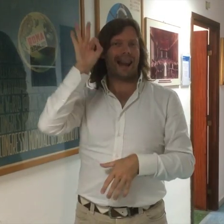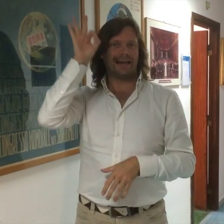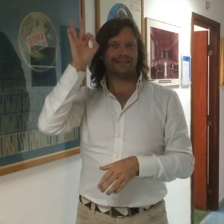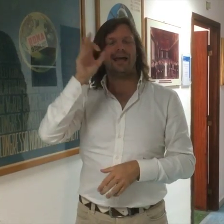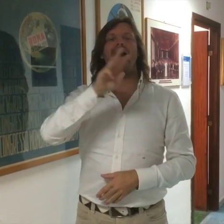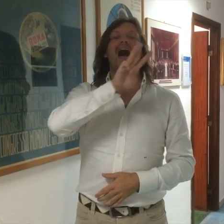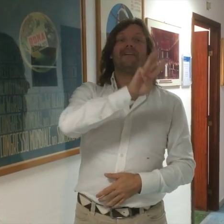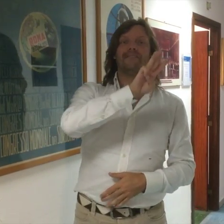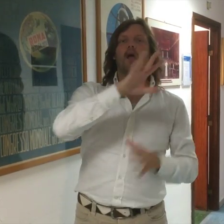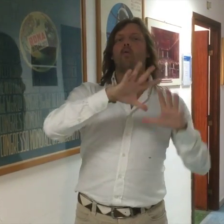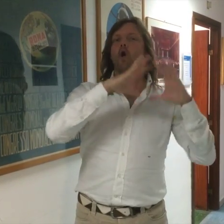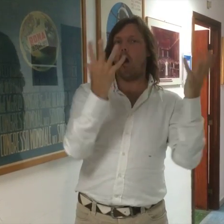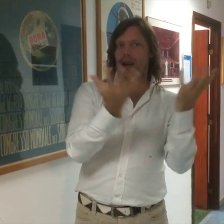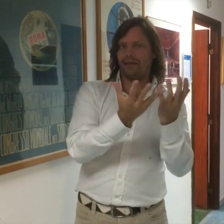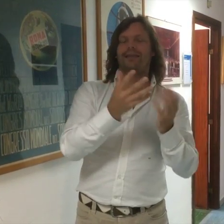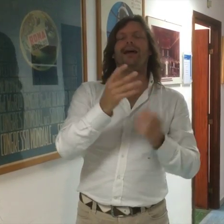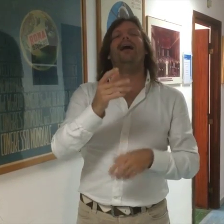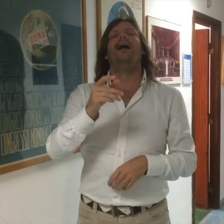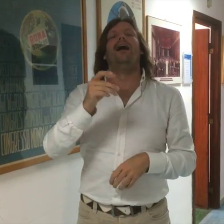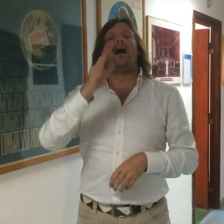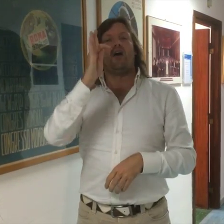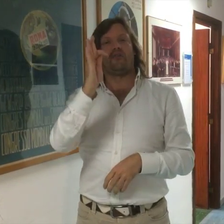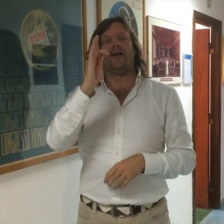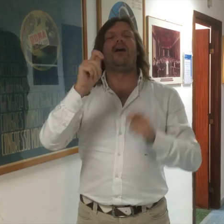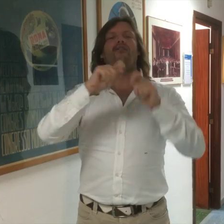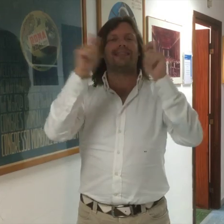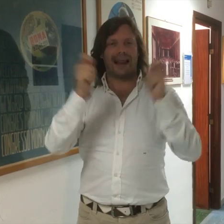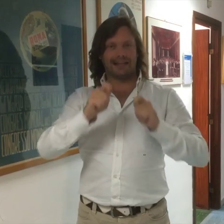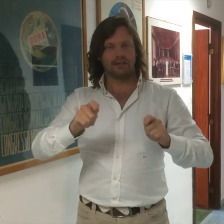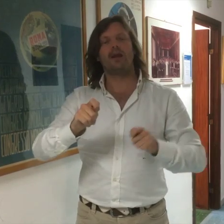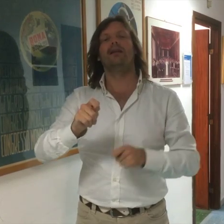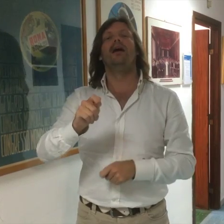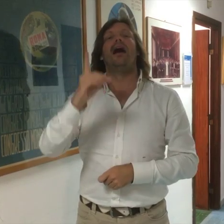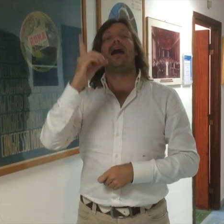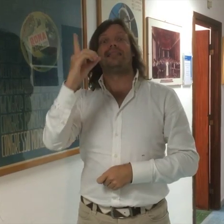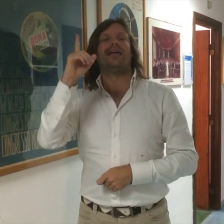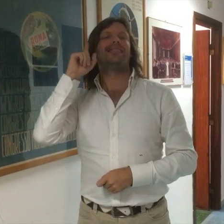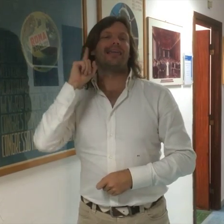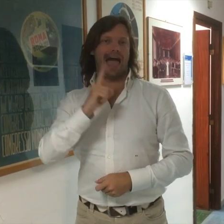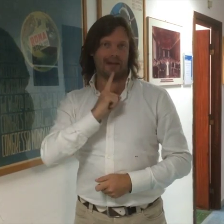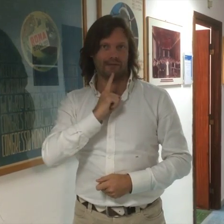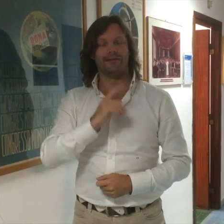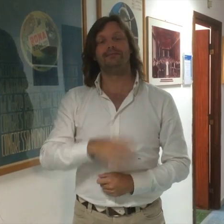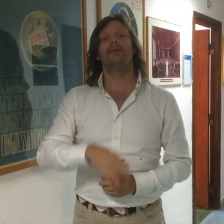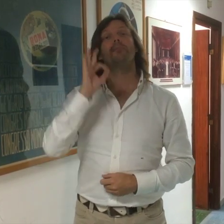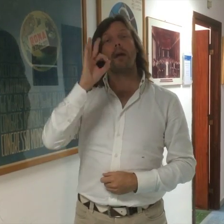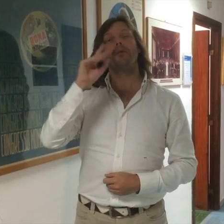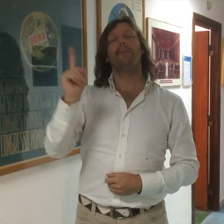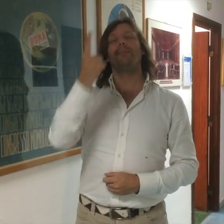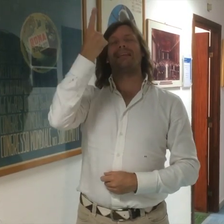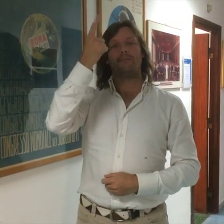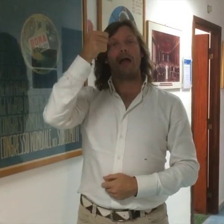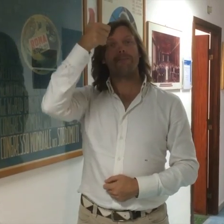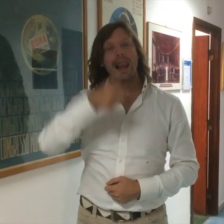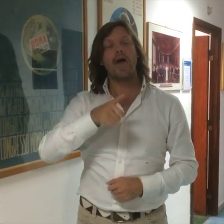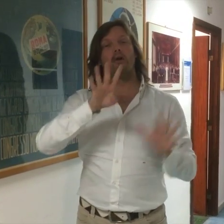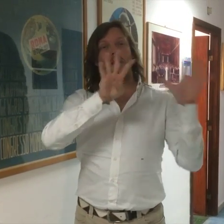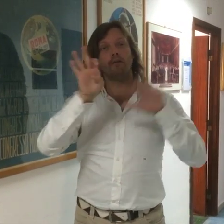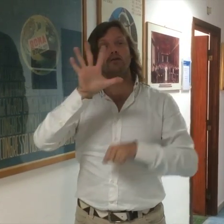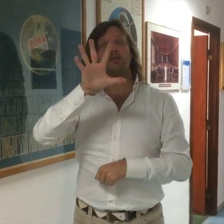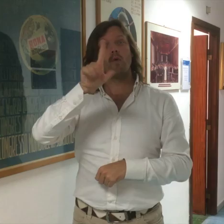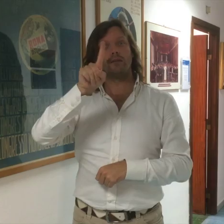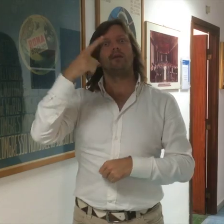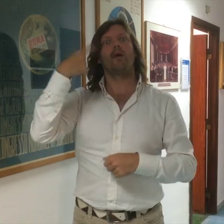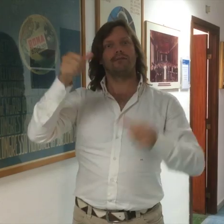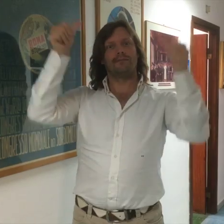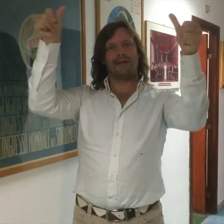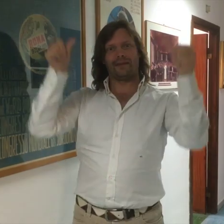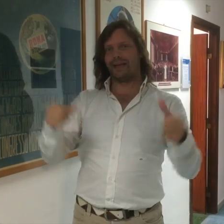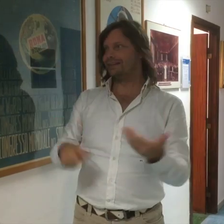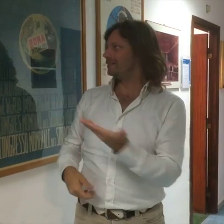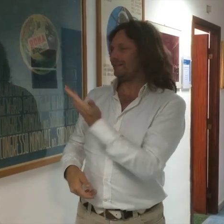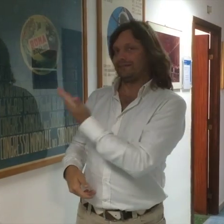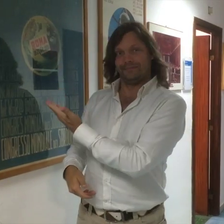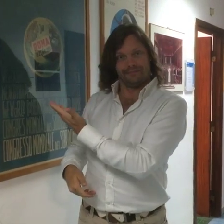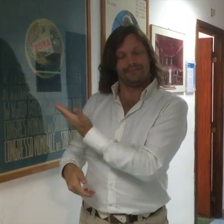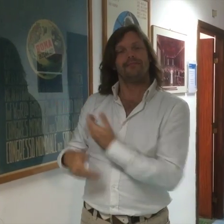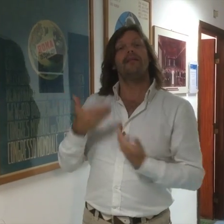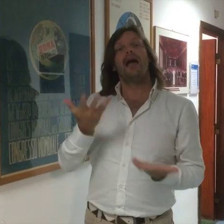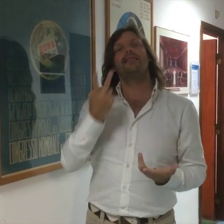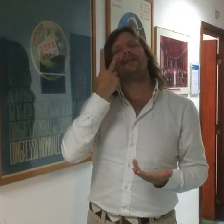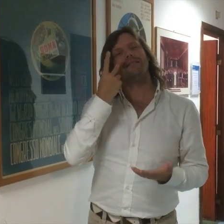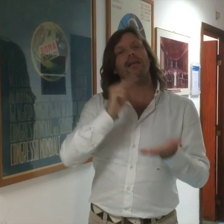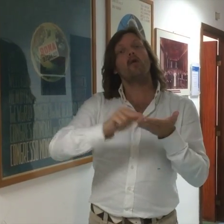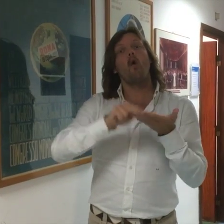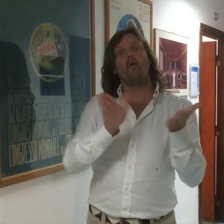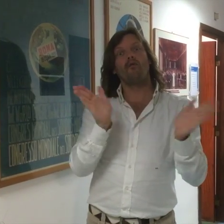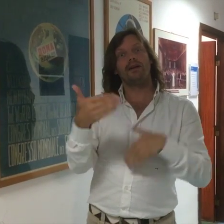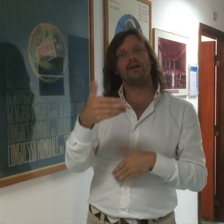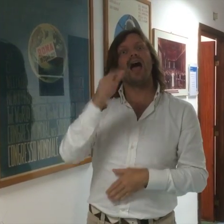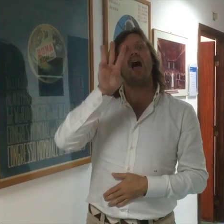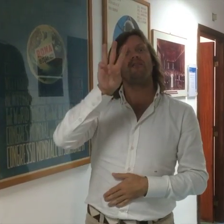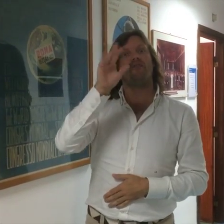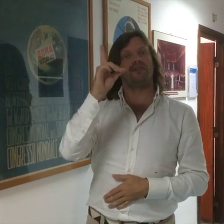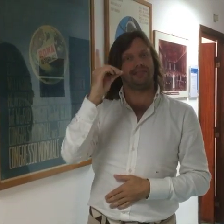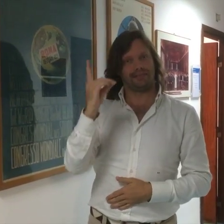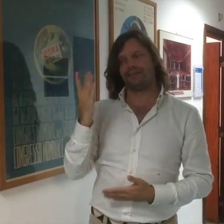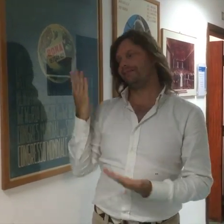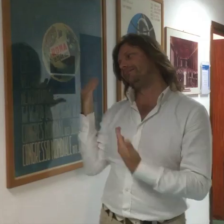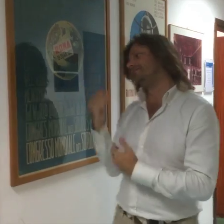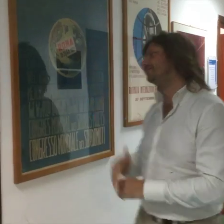la World, Federation of the Deaf, ecco il manifesto del Primo congresso del 1951, adesso vedremo l'ufficio della WFD.